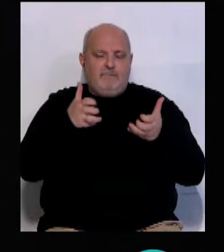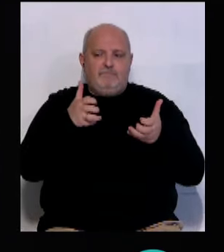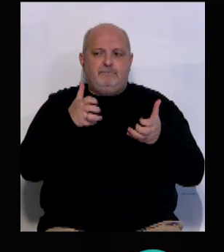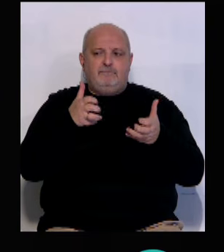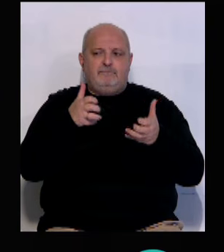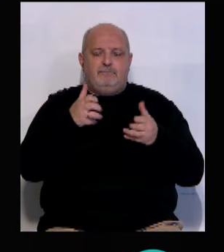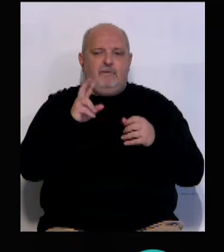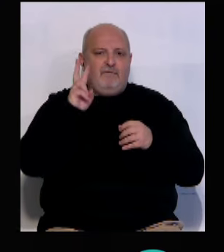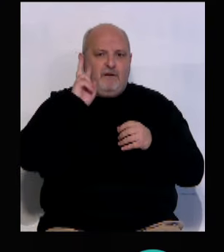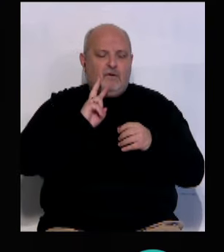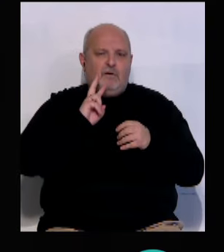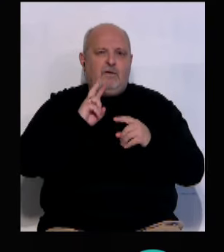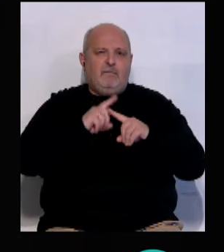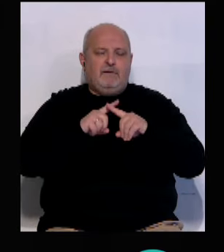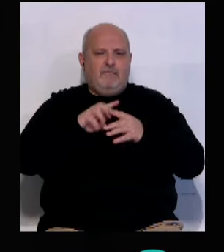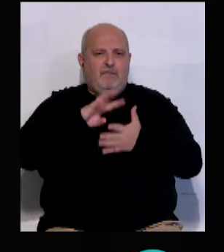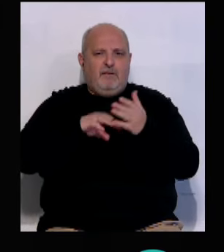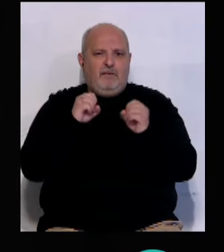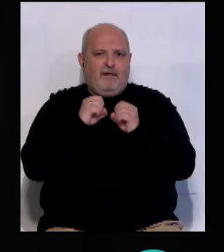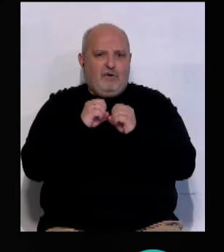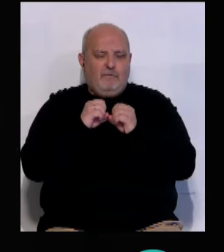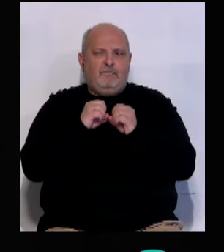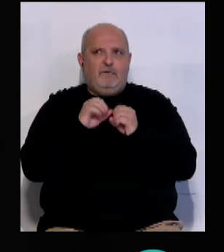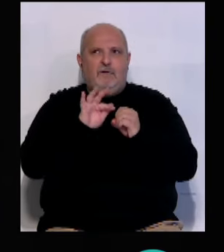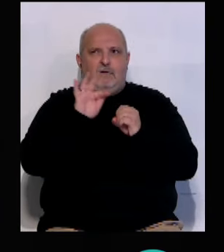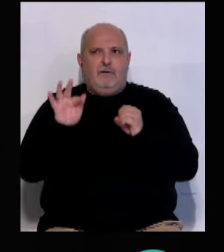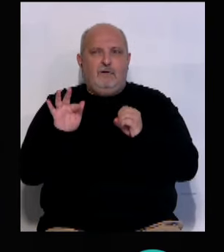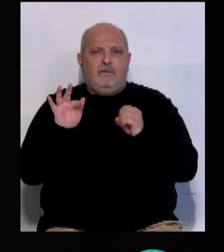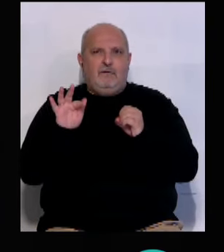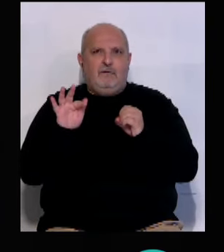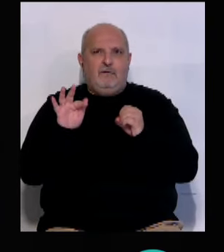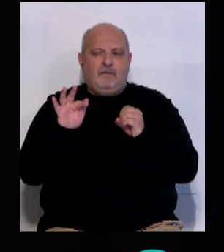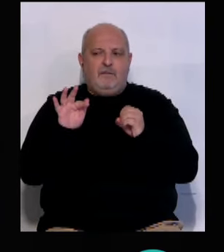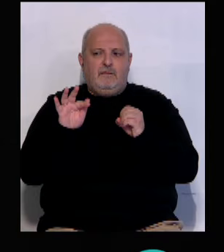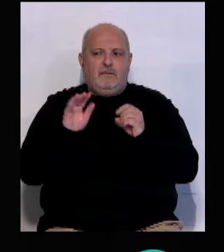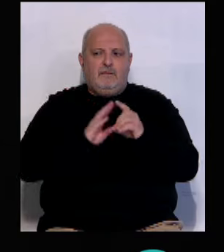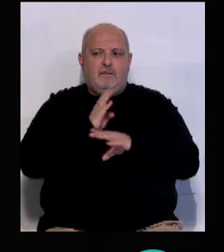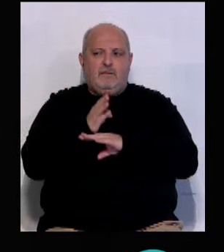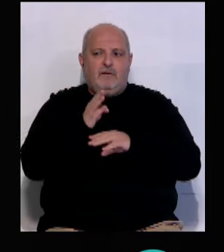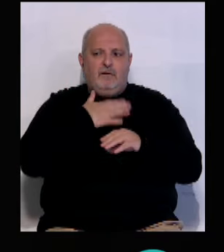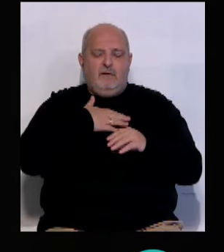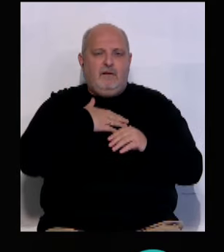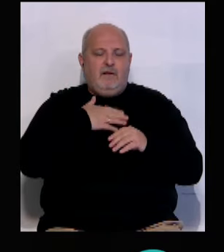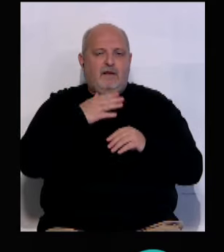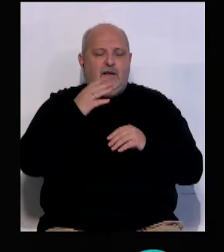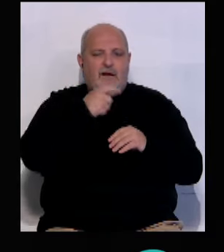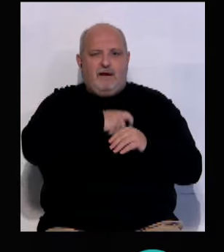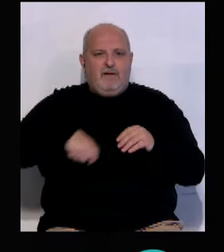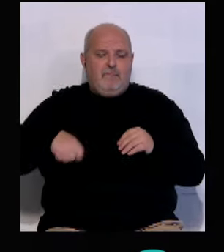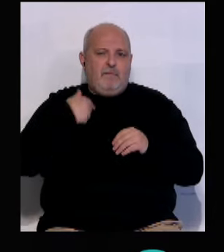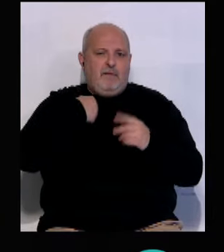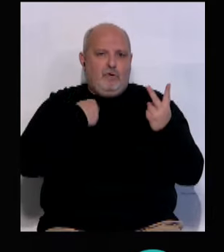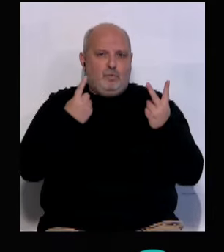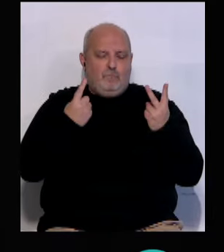vigo empatamos contra el basa 0 a0 en casa eh Y después vamos a a vallecas perdemos 21 ese noche